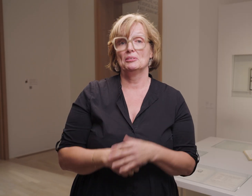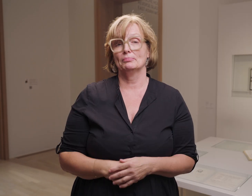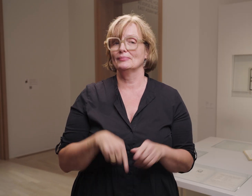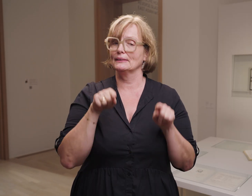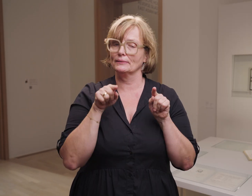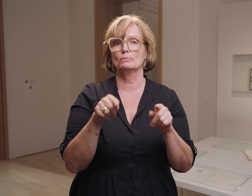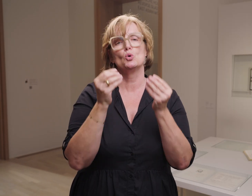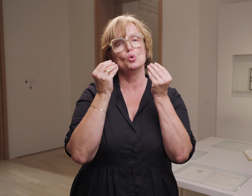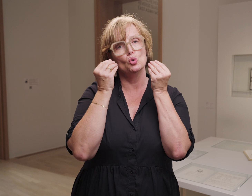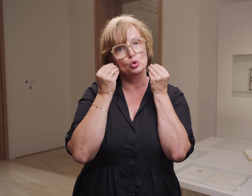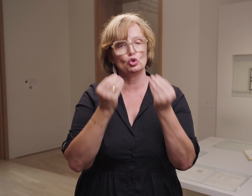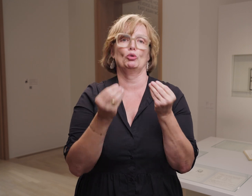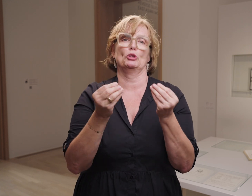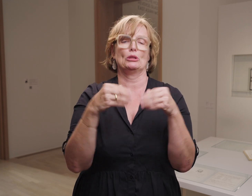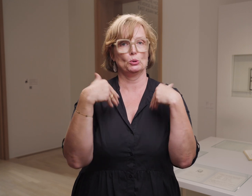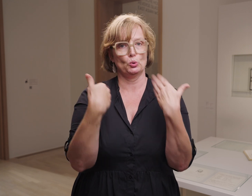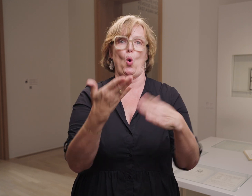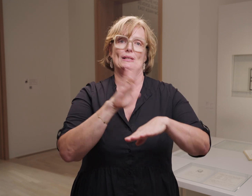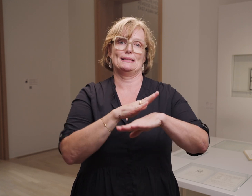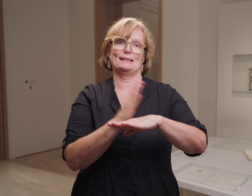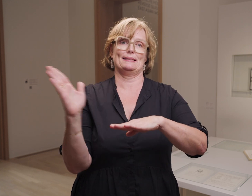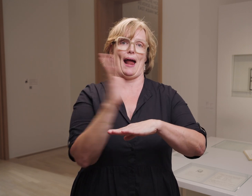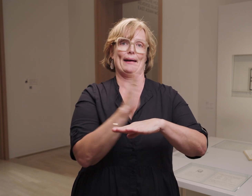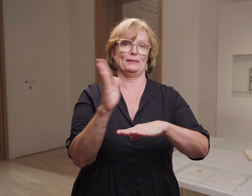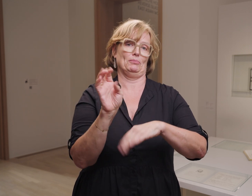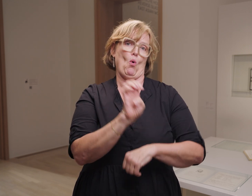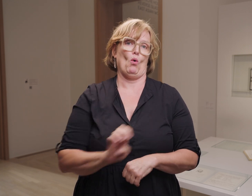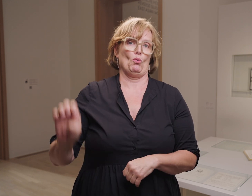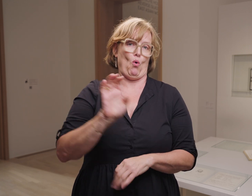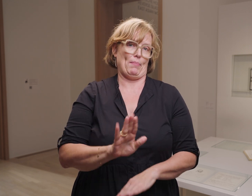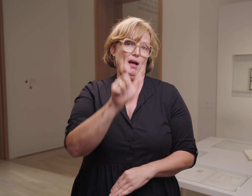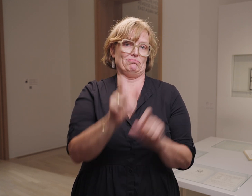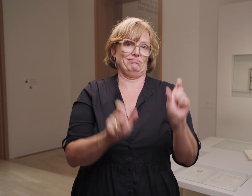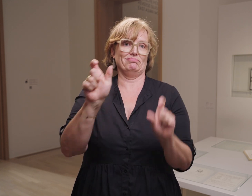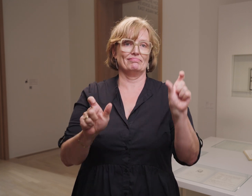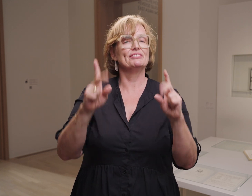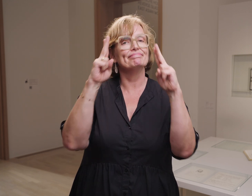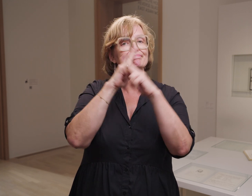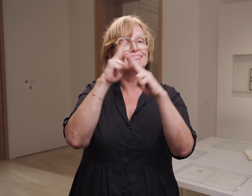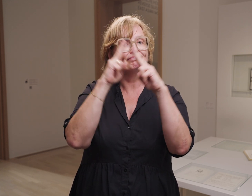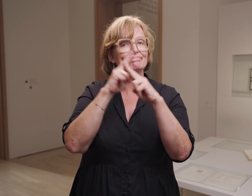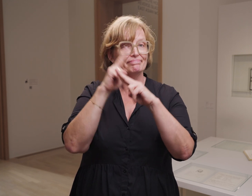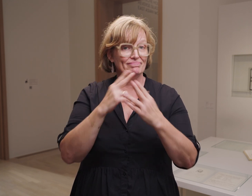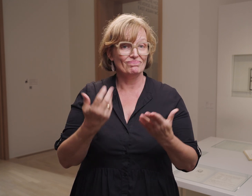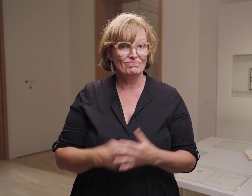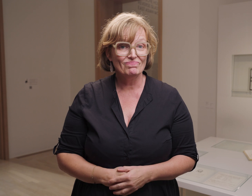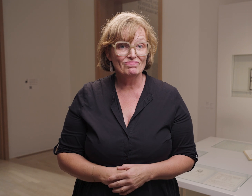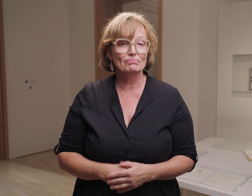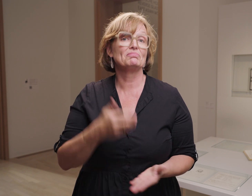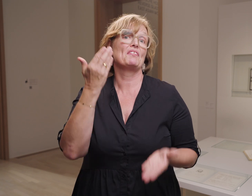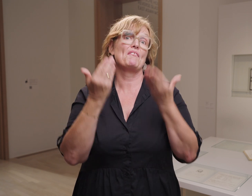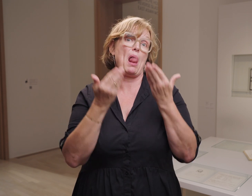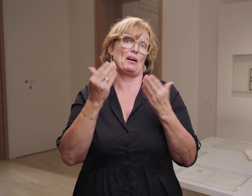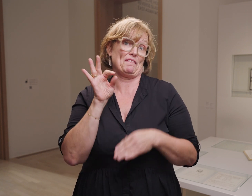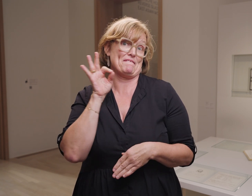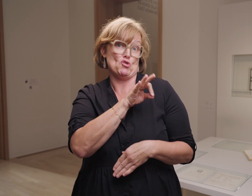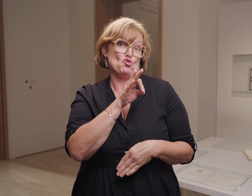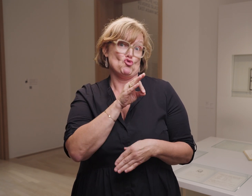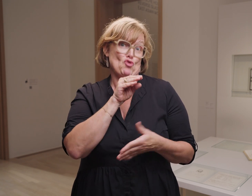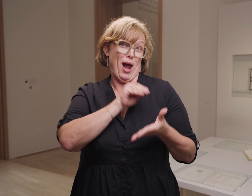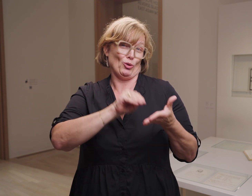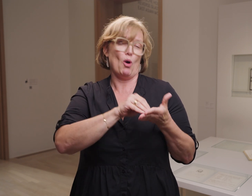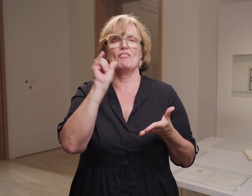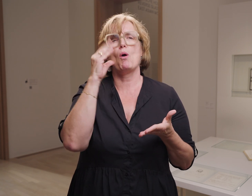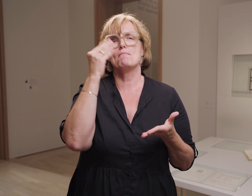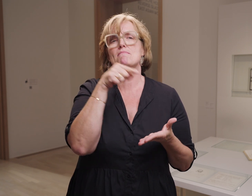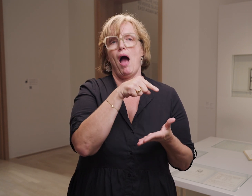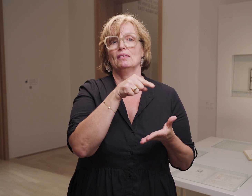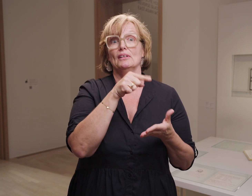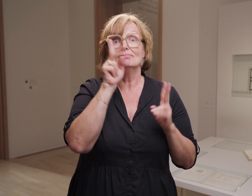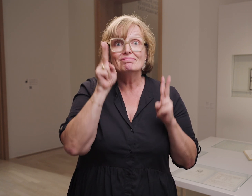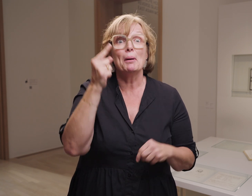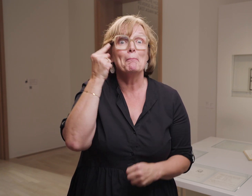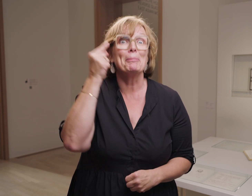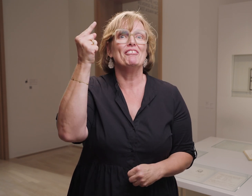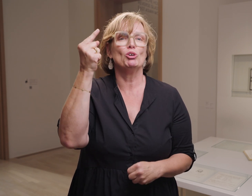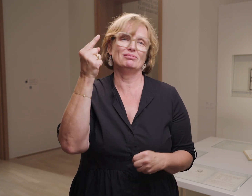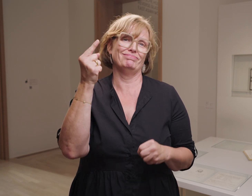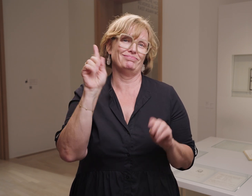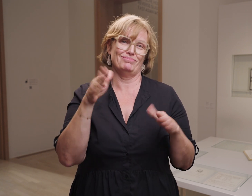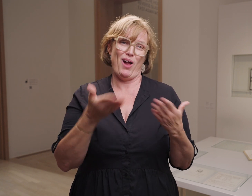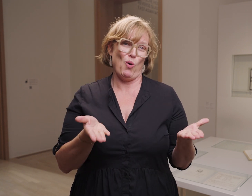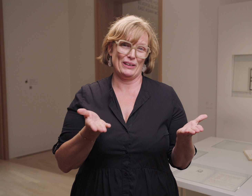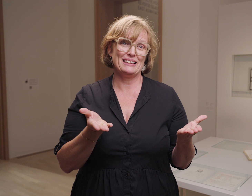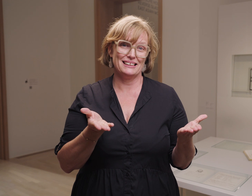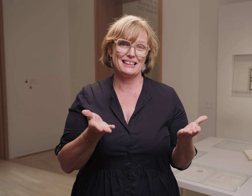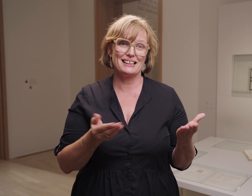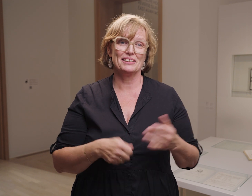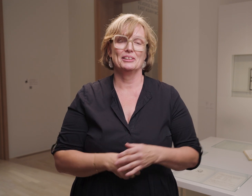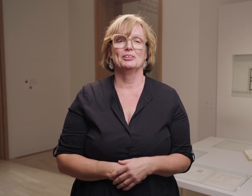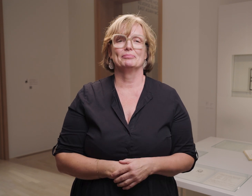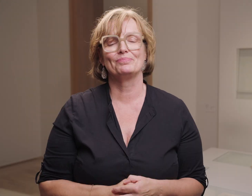Dieser europäische Blick war typisch für die Zeit. Wahrscheinlich war das den Autor*innen nicht bewusst.